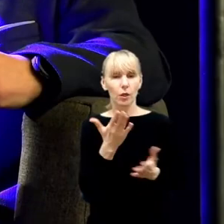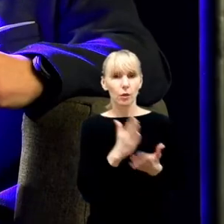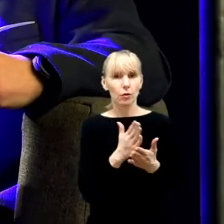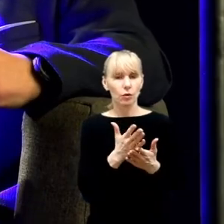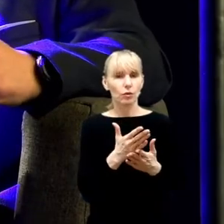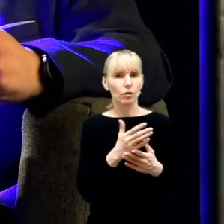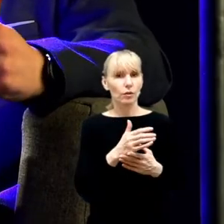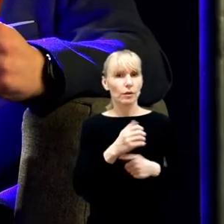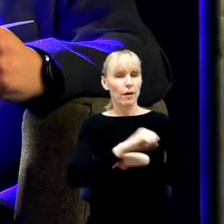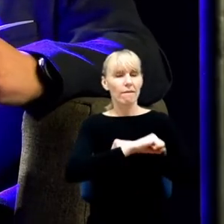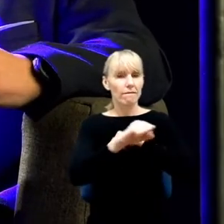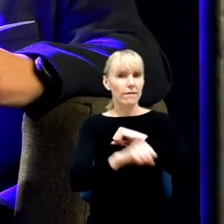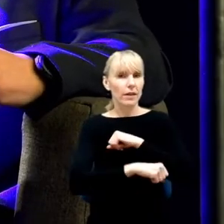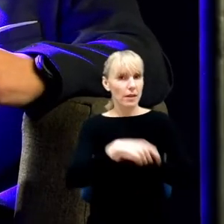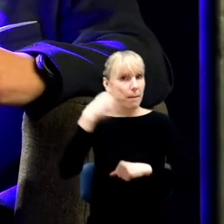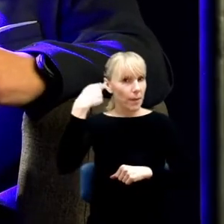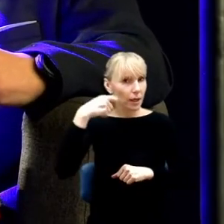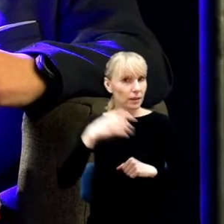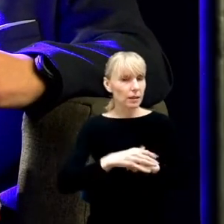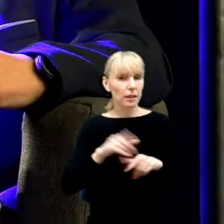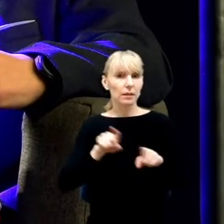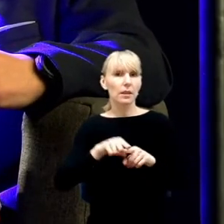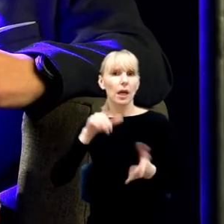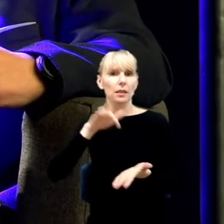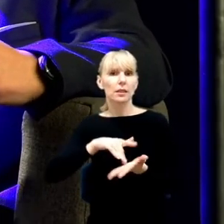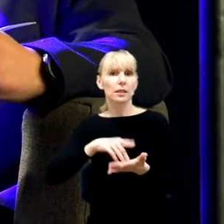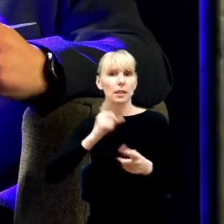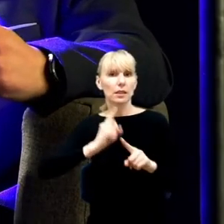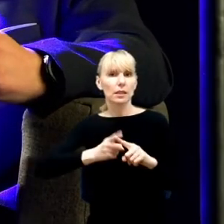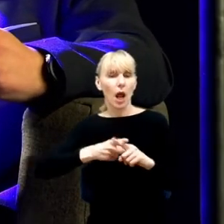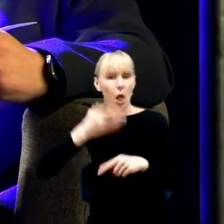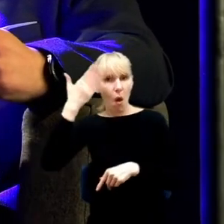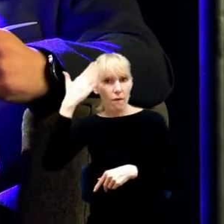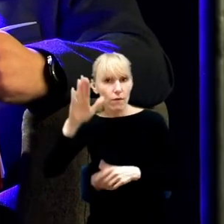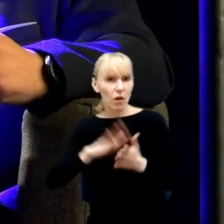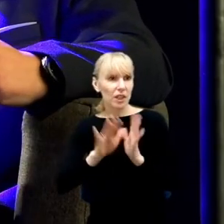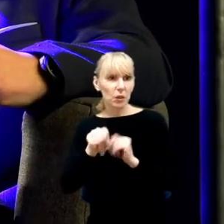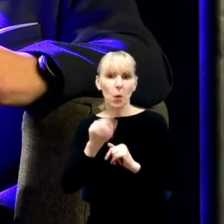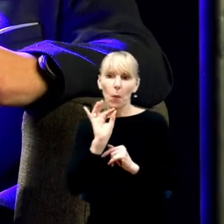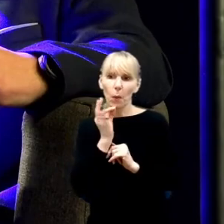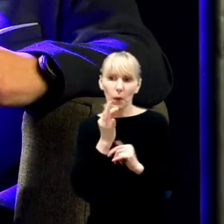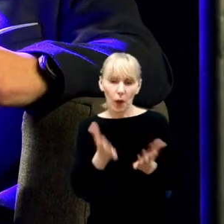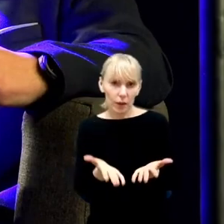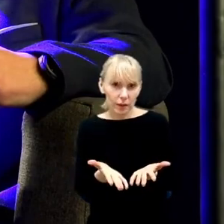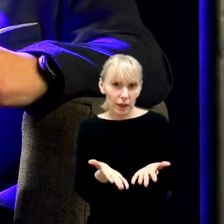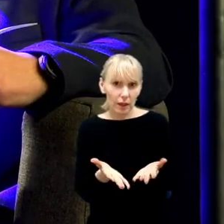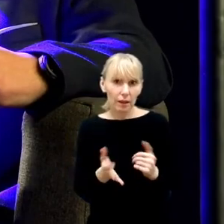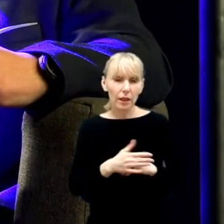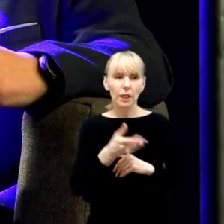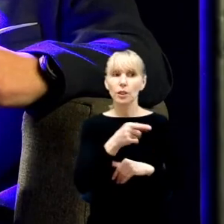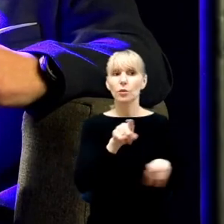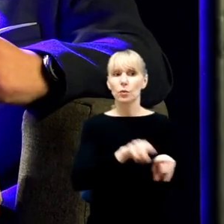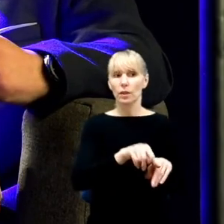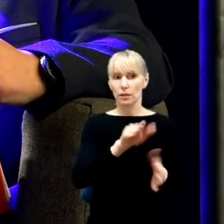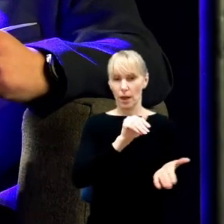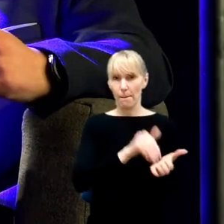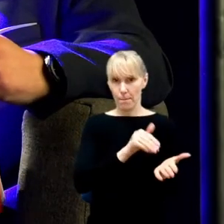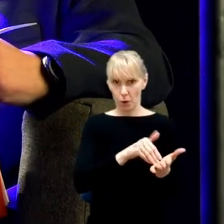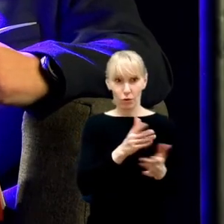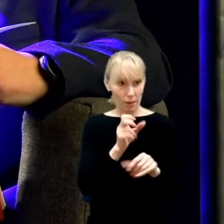Ale z drugiej strony Stalowa Wola też jest miastem stunkowo młodym. Czy tam też są takie potrzeby, jeśli chodzi o te potrzeby remontowe,